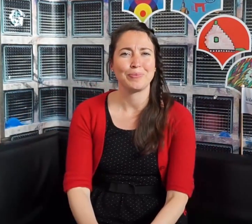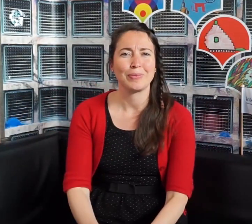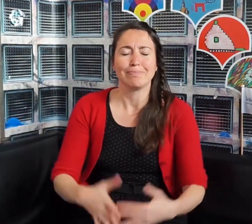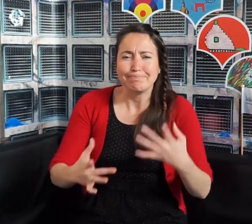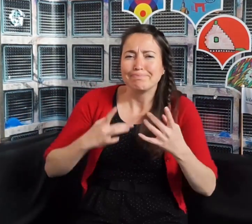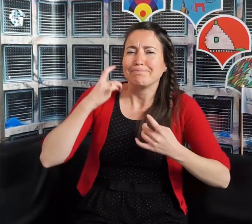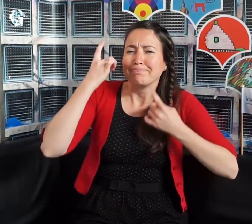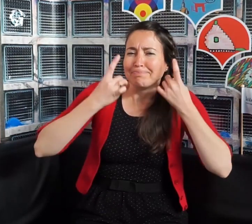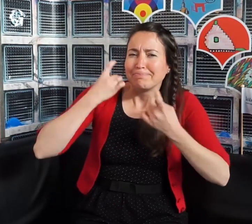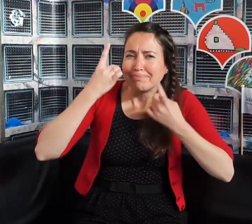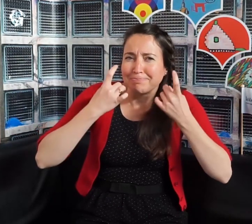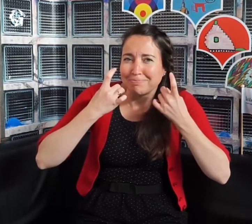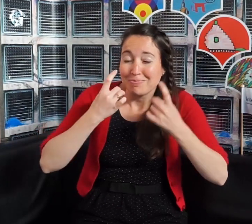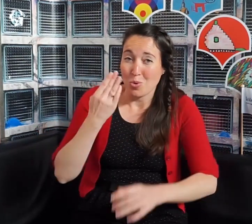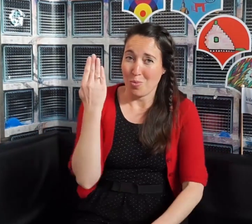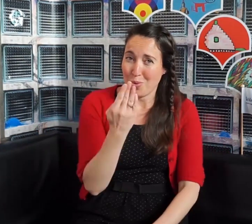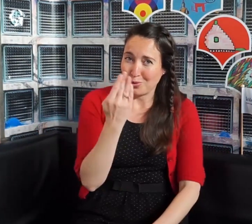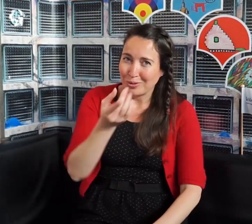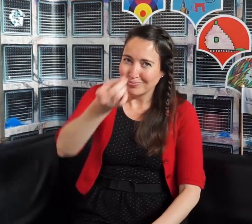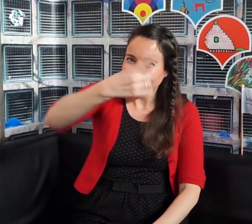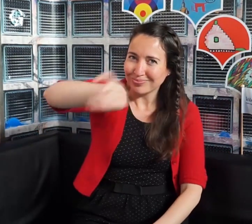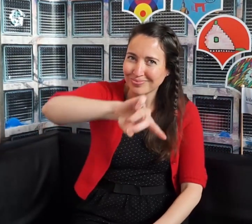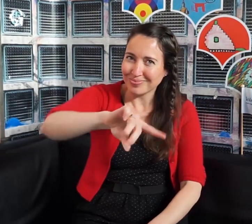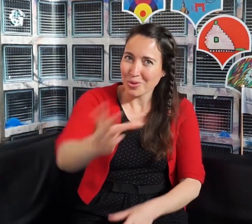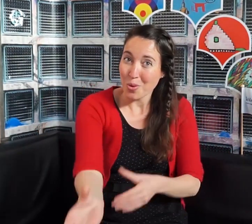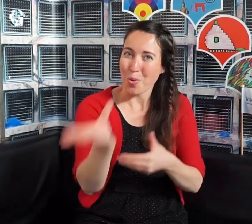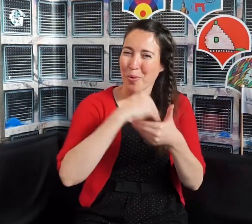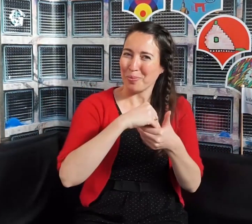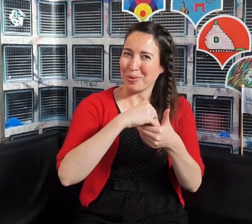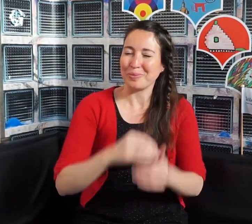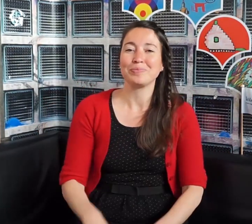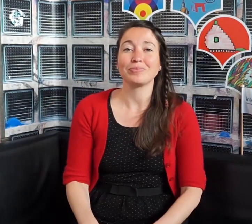Cette innovation ne se fera pas sans vous!